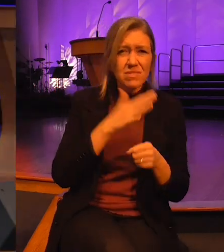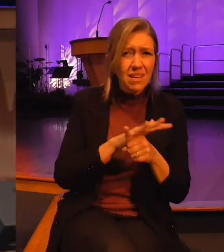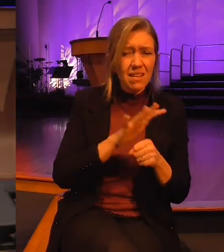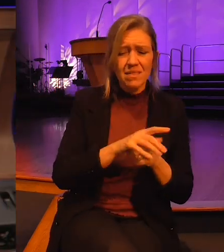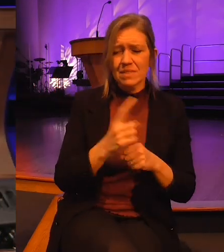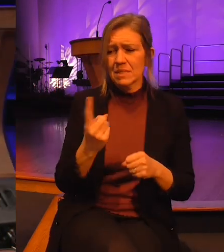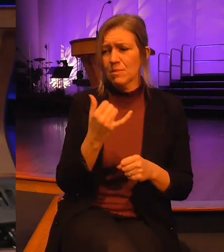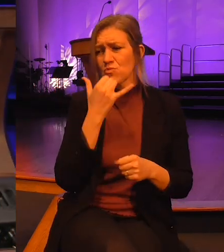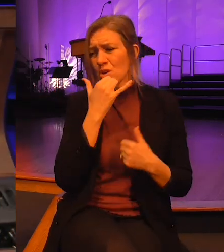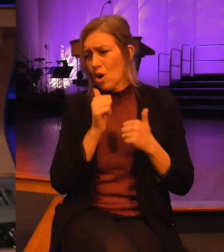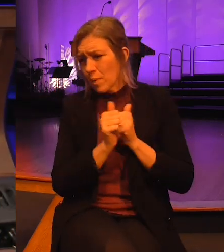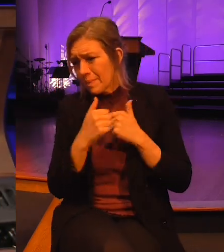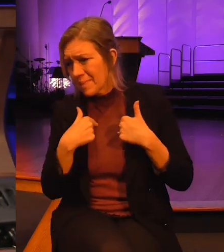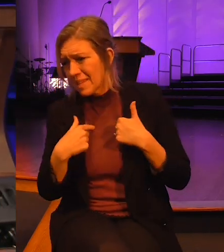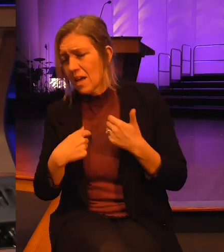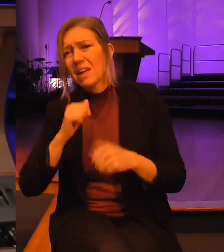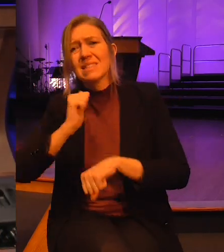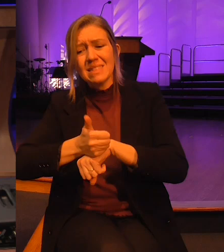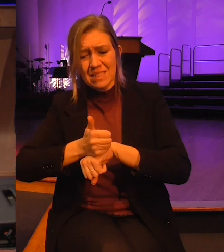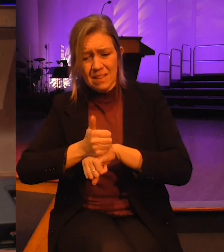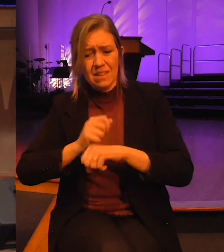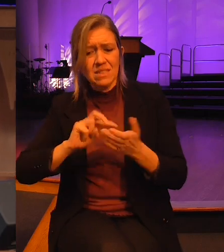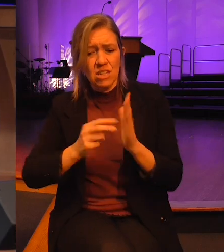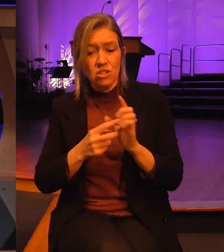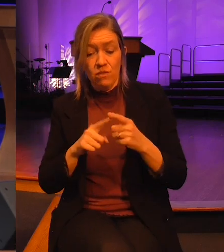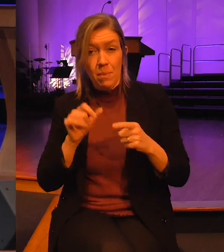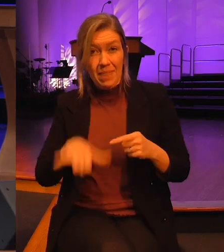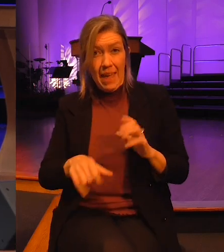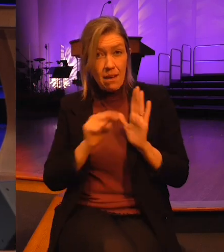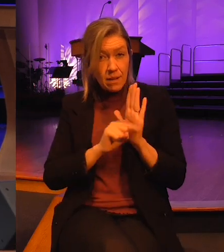estableces una intención desde ese lugar, solo te lleva de regreso allí porque lo que necesitas